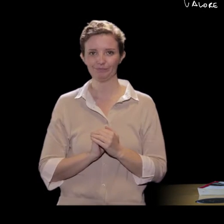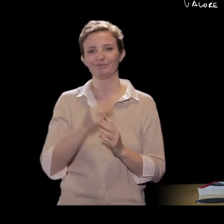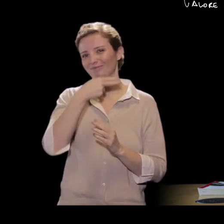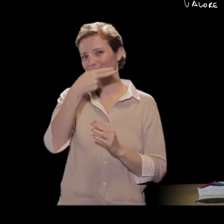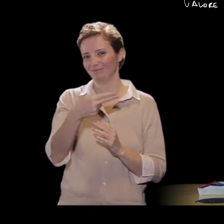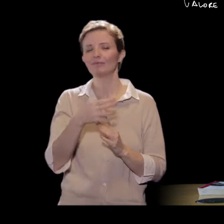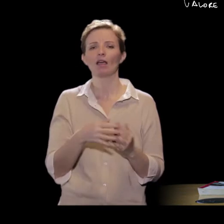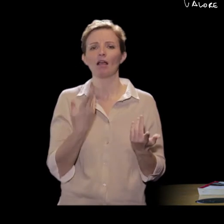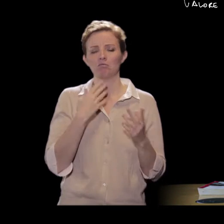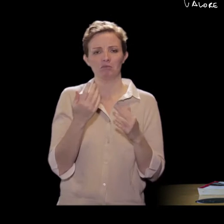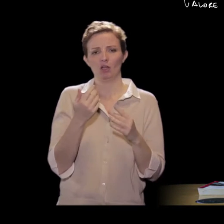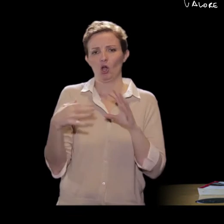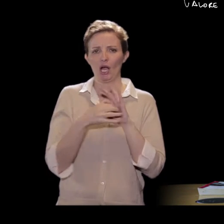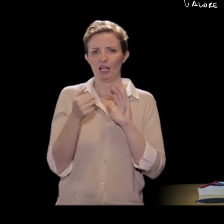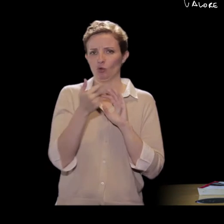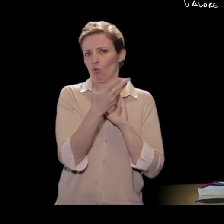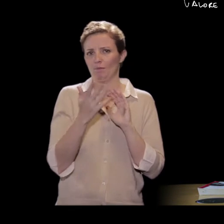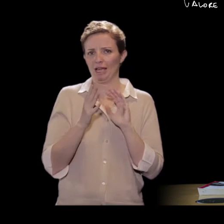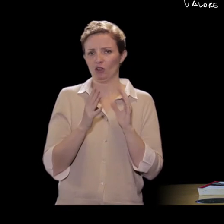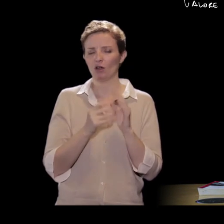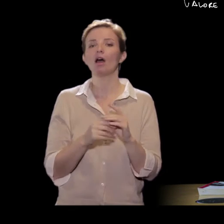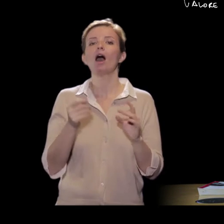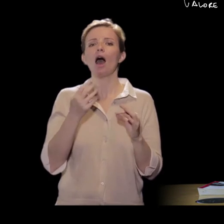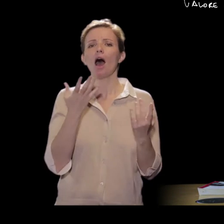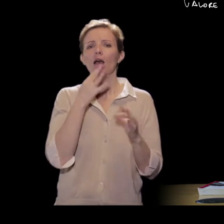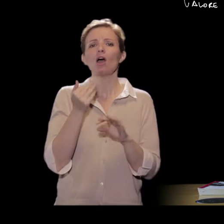Quindi non è altro che il numero privato del suo segno.